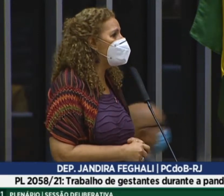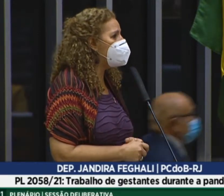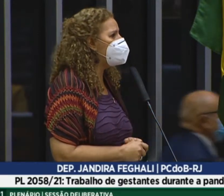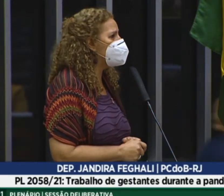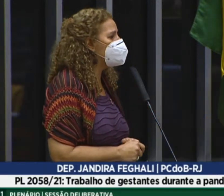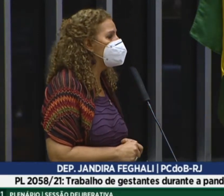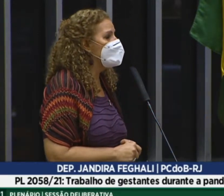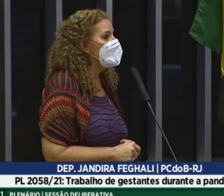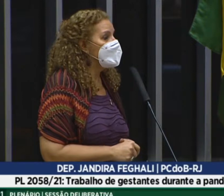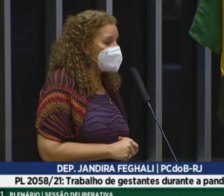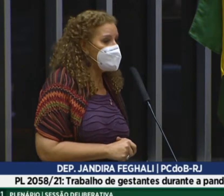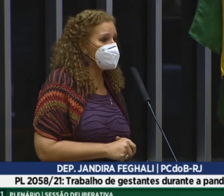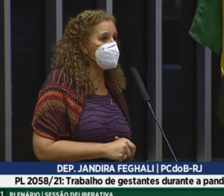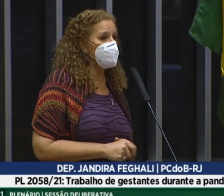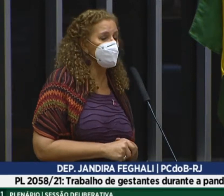PANDEMIA DA COVID-19, UM CAMPEONATO VERGONHOSO. RT E